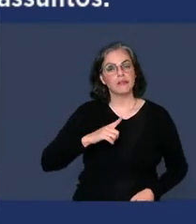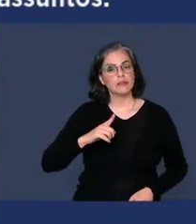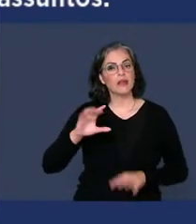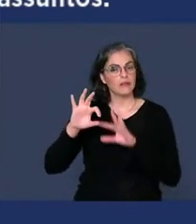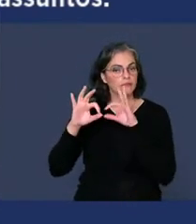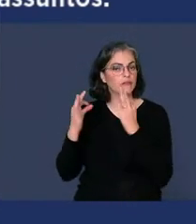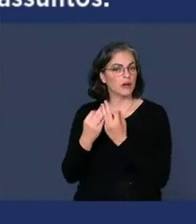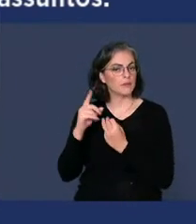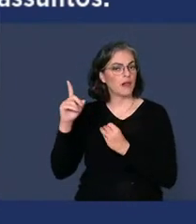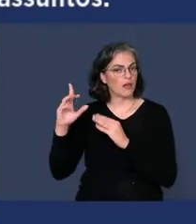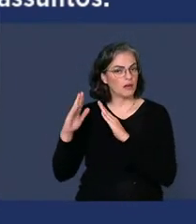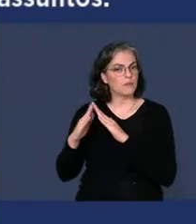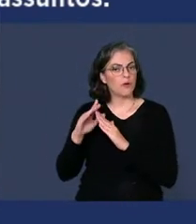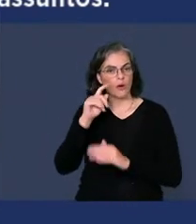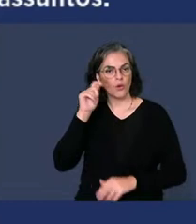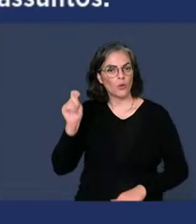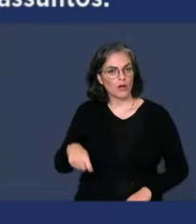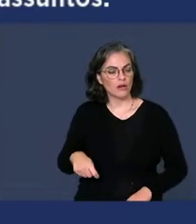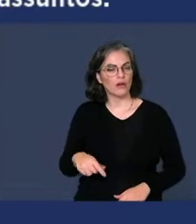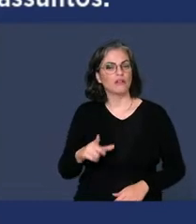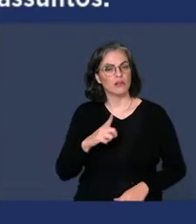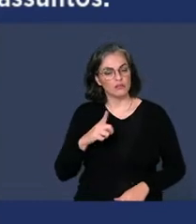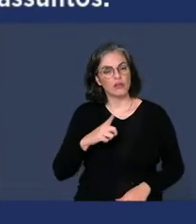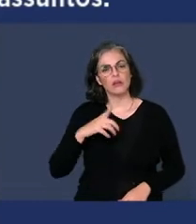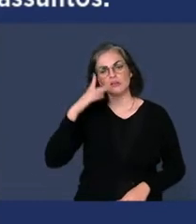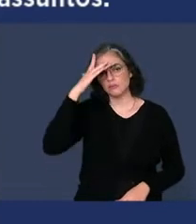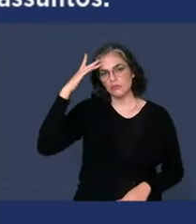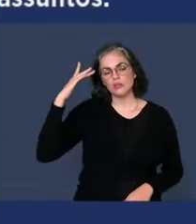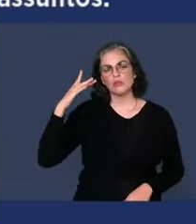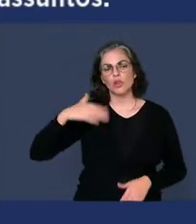NA UCRÂNIA, NÓS, OS JOGADORES DE FUTEBOL, ESTÃO